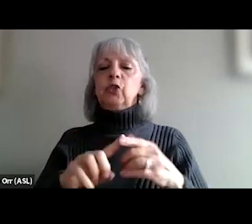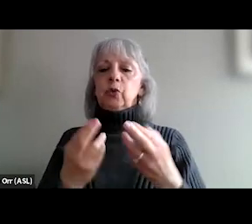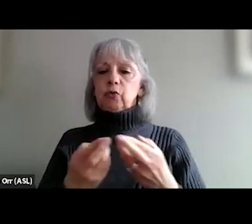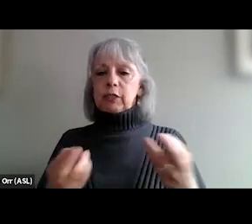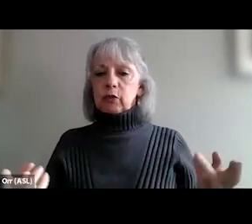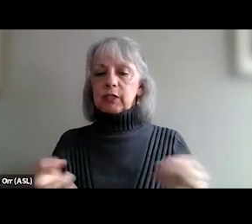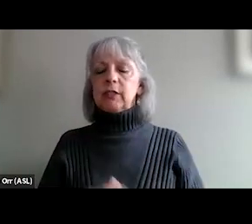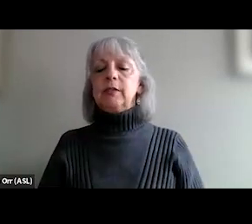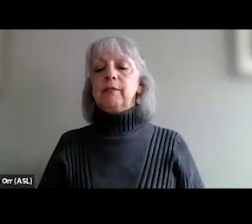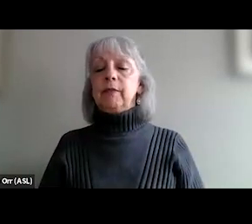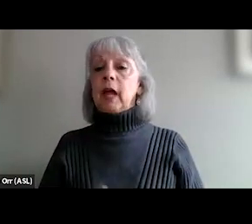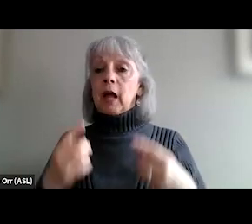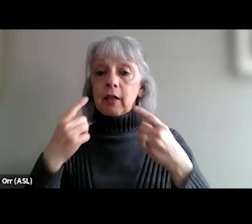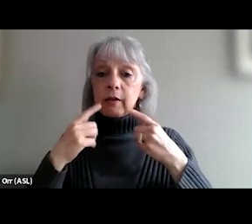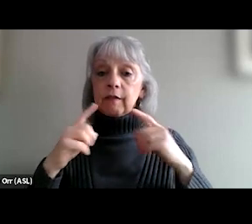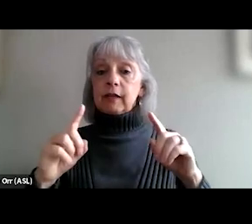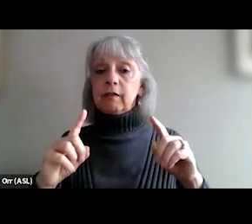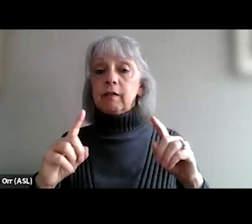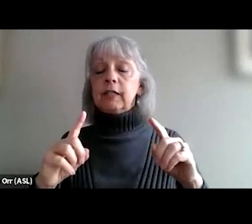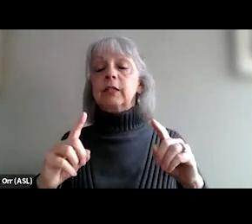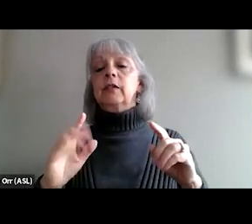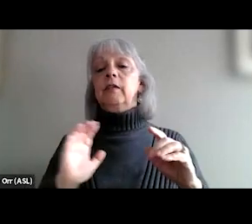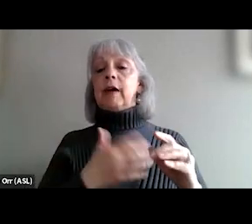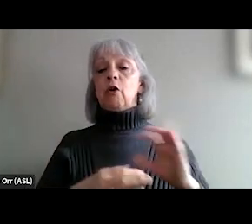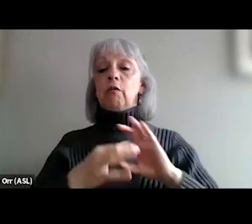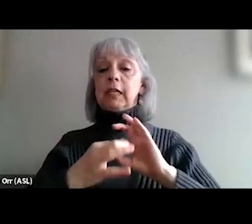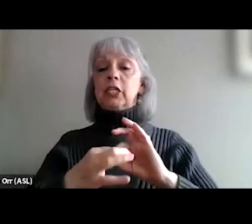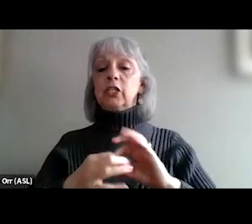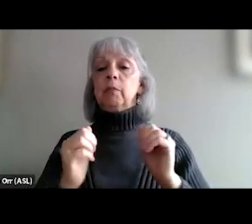La efectividad de la construcción de relaciones con otros recursos de salud